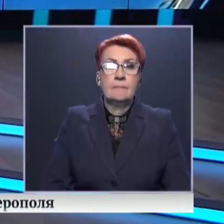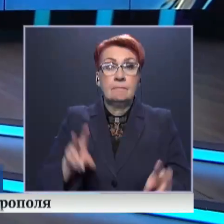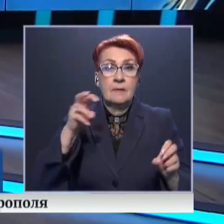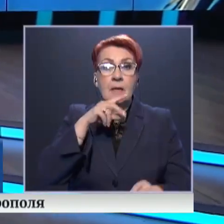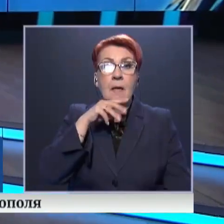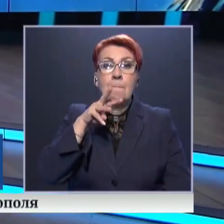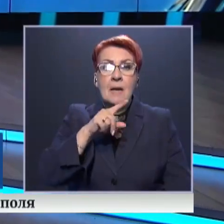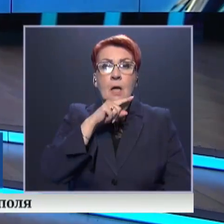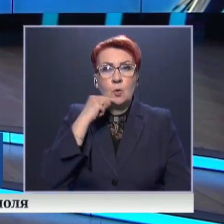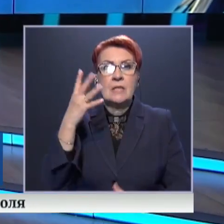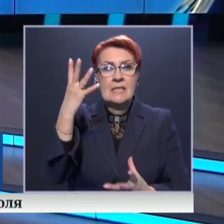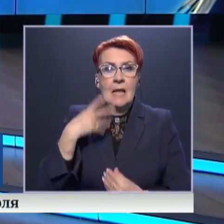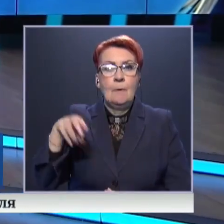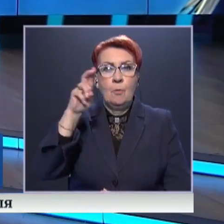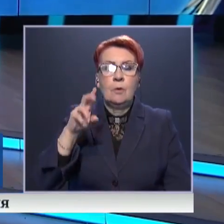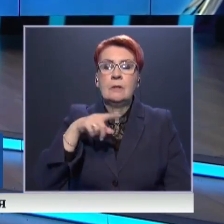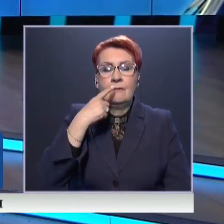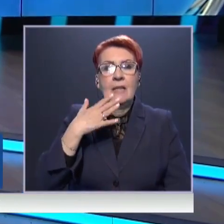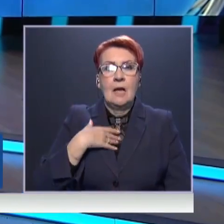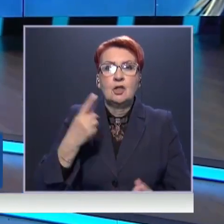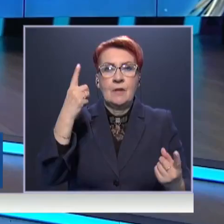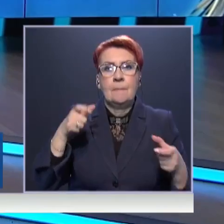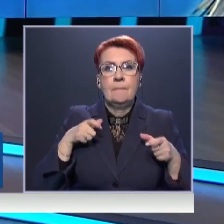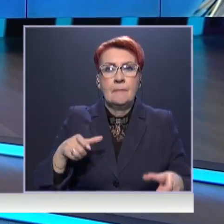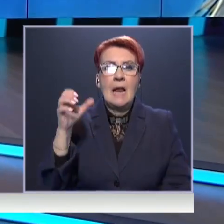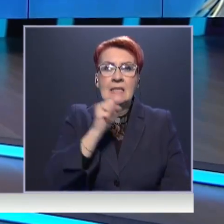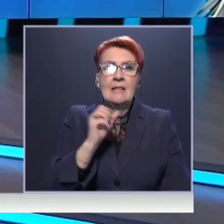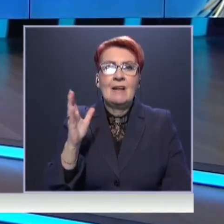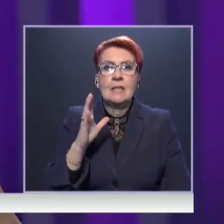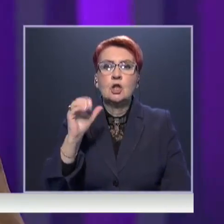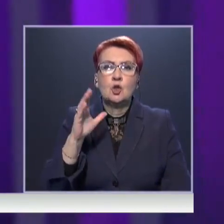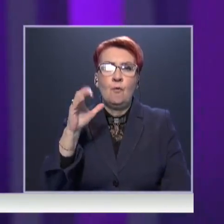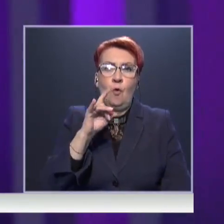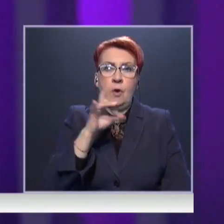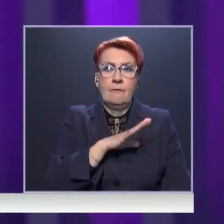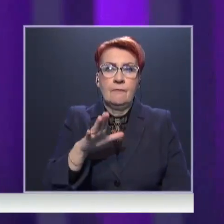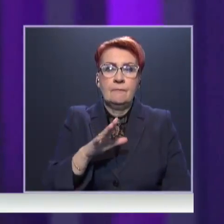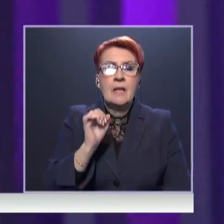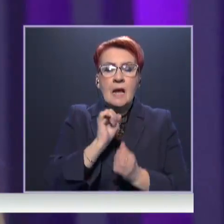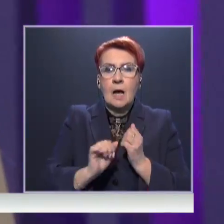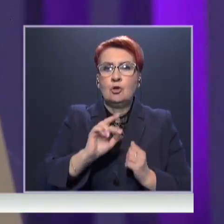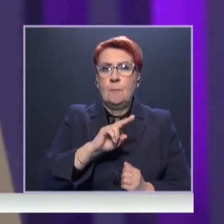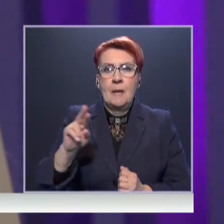с нами бог так говорил наш Великий Полководец Александр Васильевич Суворов Каждую пятницу Напоминаем эти